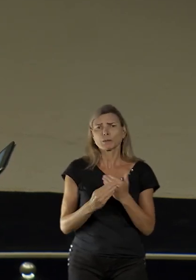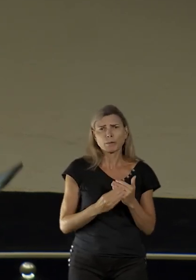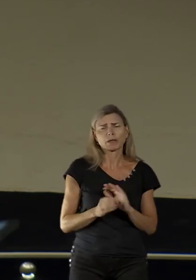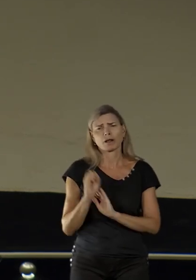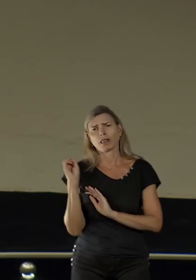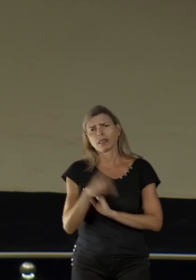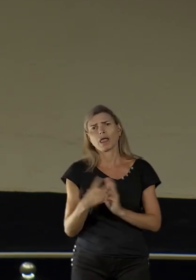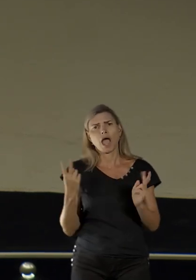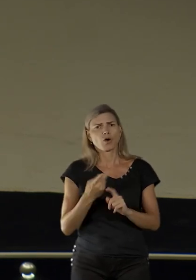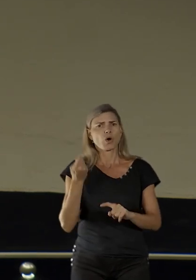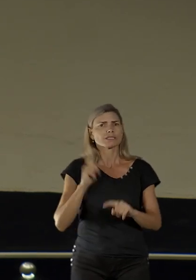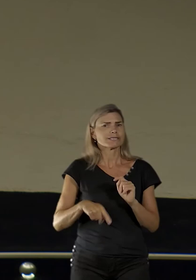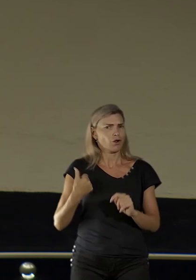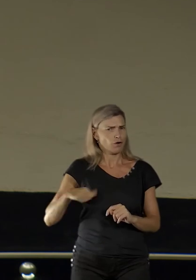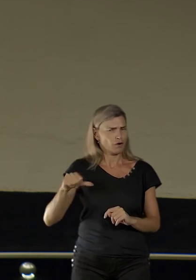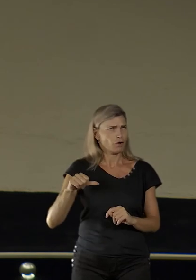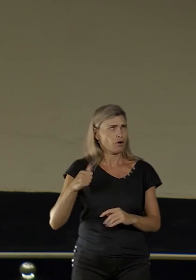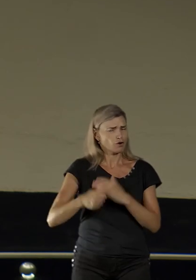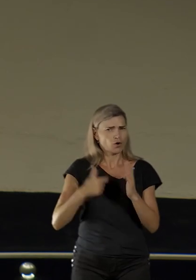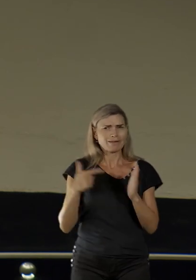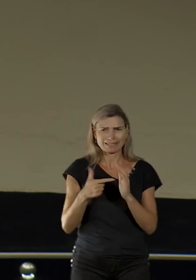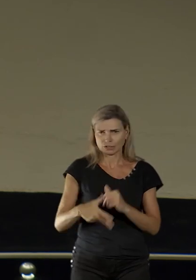to by se asi rovnalo regulačnímu plánu. Kdyby všichni museli říct ano nebo